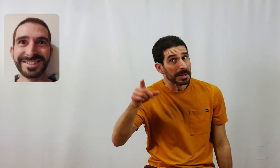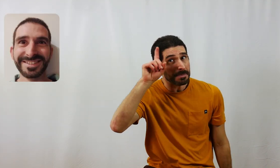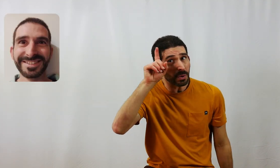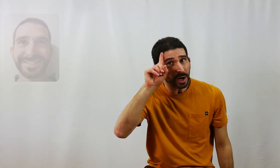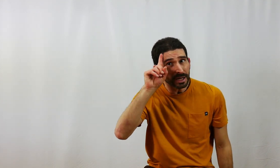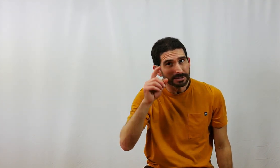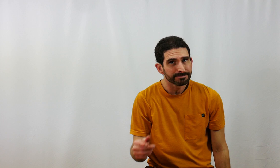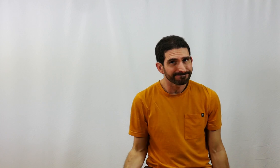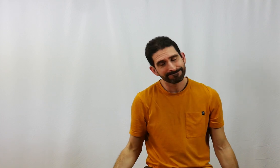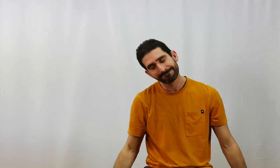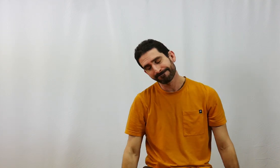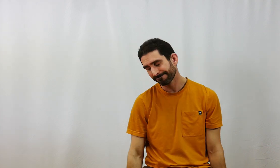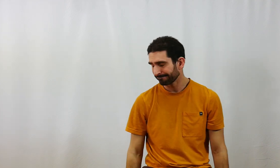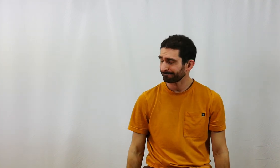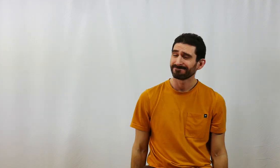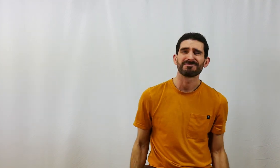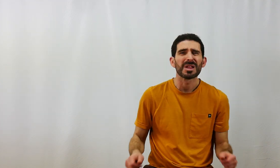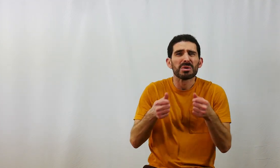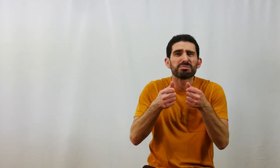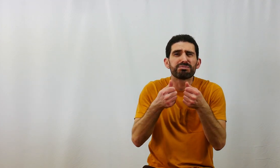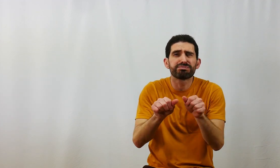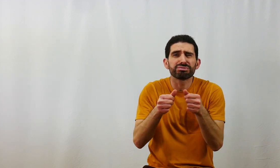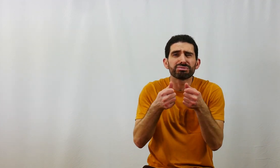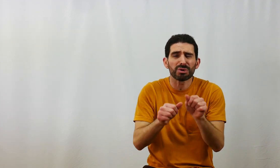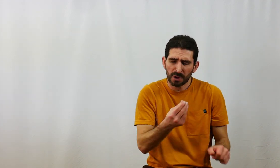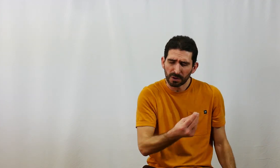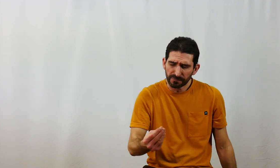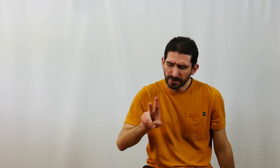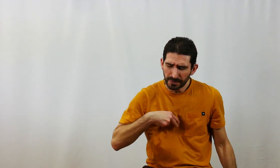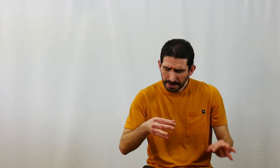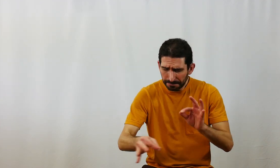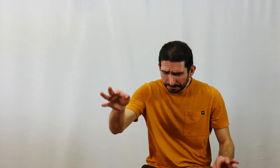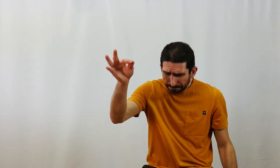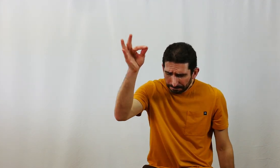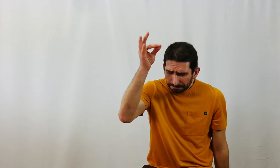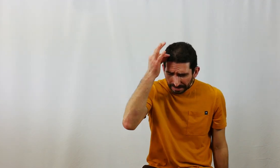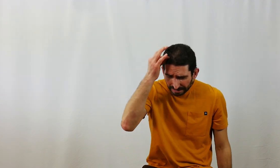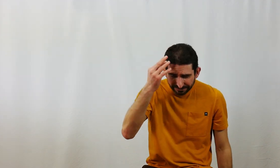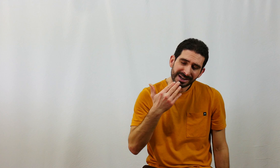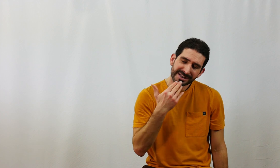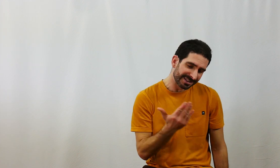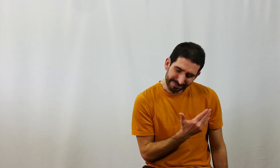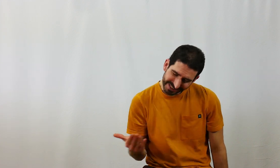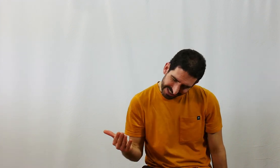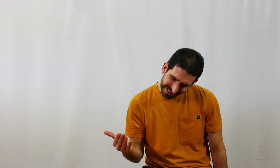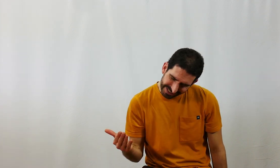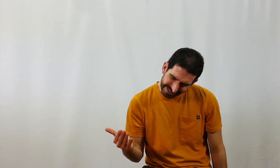Pourquoi ? Eh bien... Mes enfants m'ont refilé leurs poux. Merci à vous.